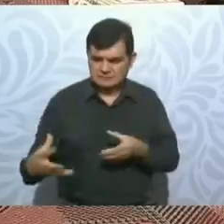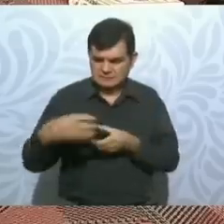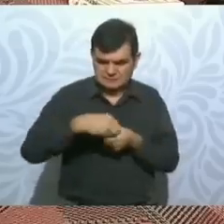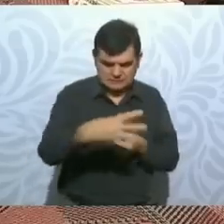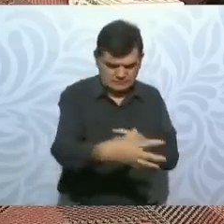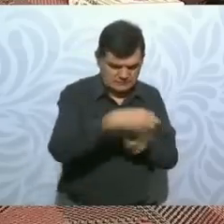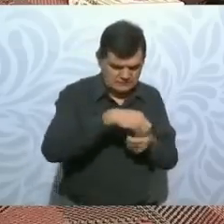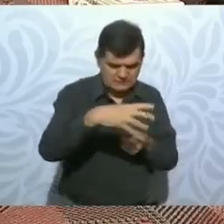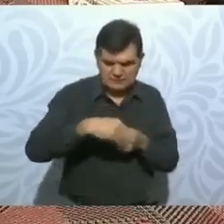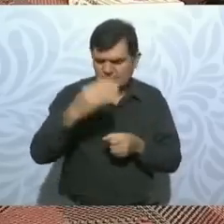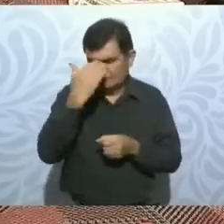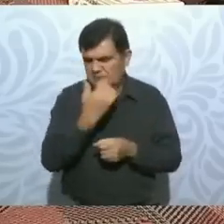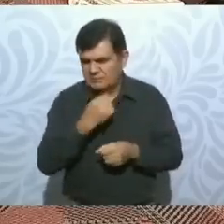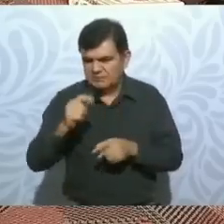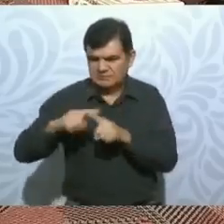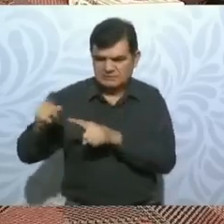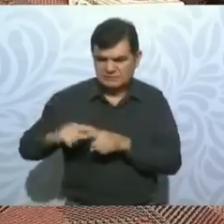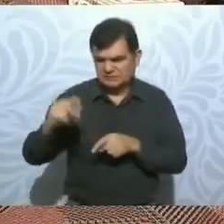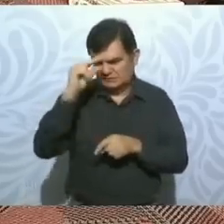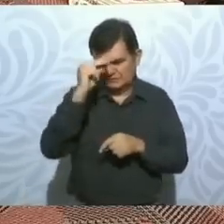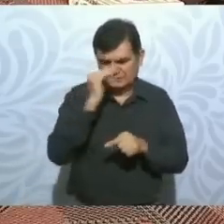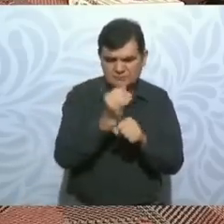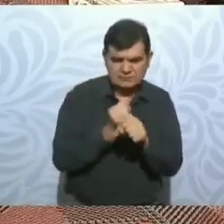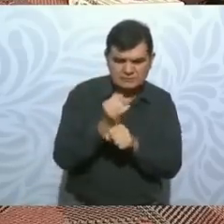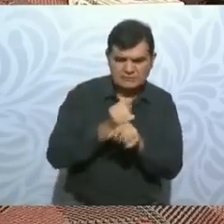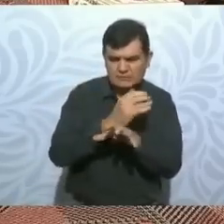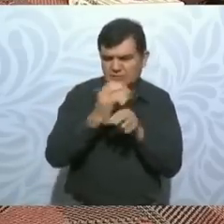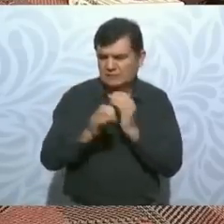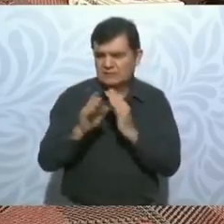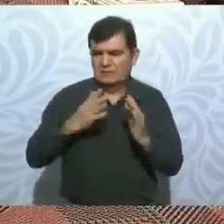capacidades en materia de inteligencia e investigación de nuestras instituciones